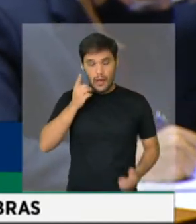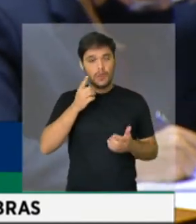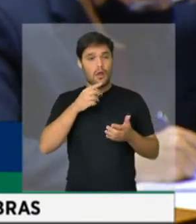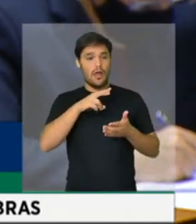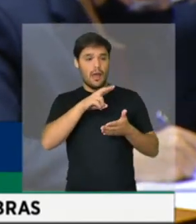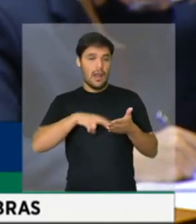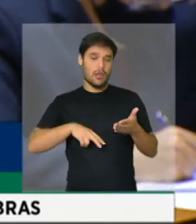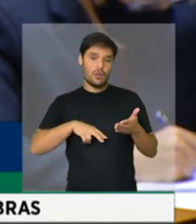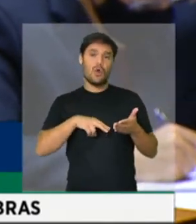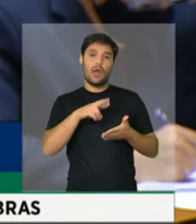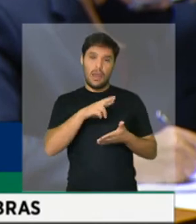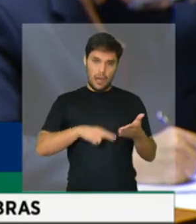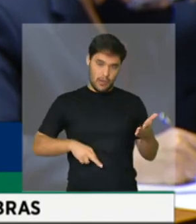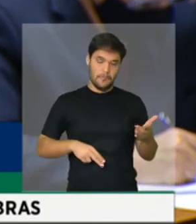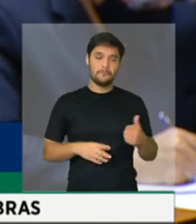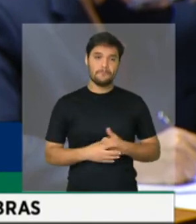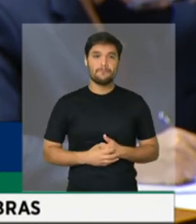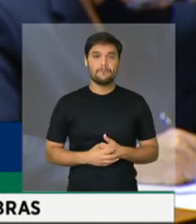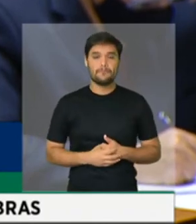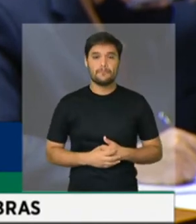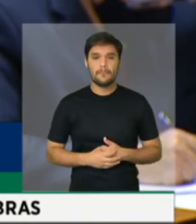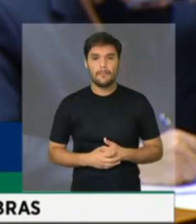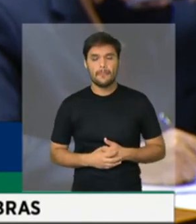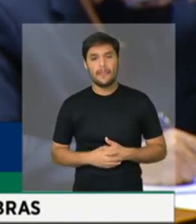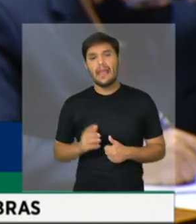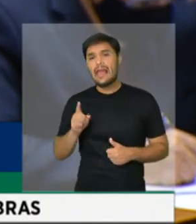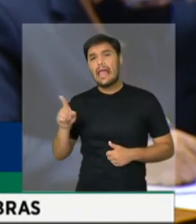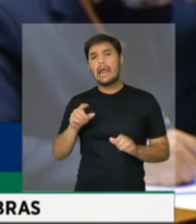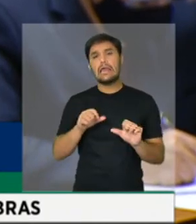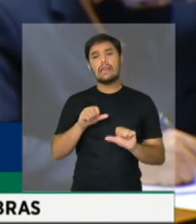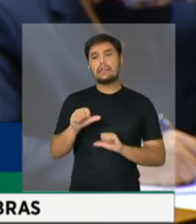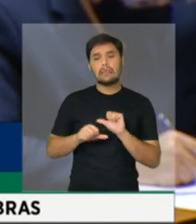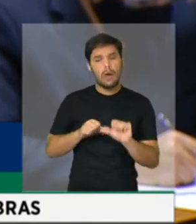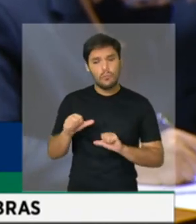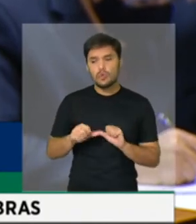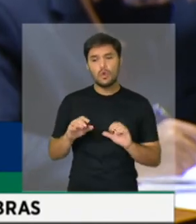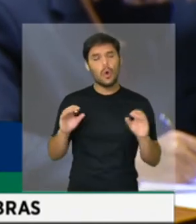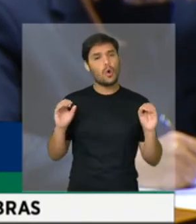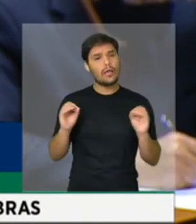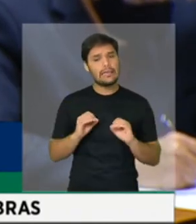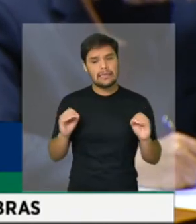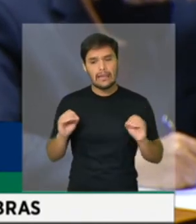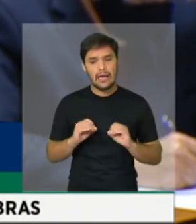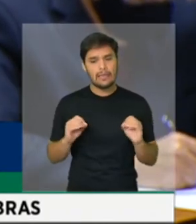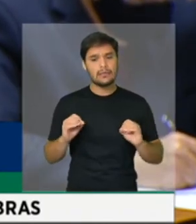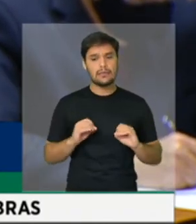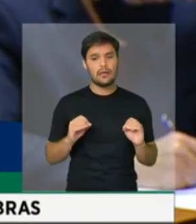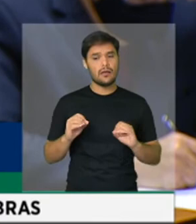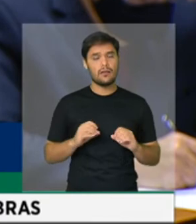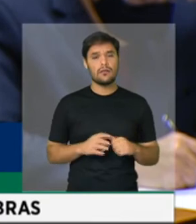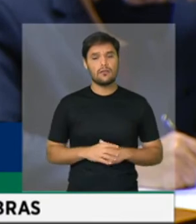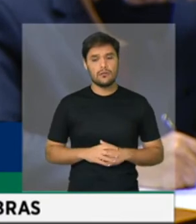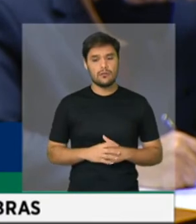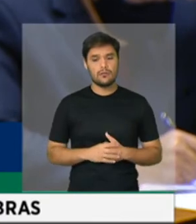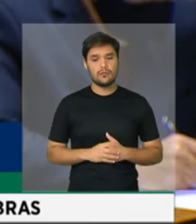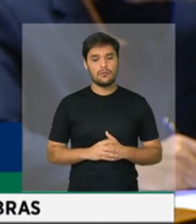DEPUTADA ROSA NEIDE ESTÁ PRESENTE? [DEPUTADO]: ISSO, OBRIGADO, PRESIDENTE. BOM, [PRESIDENTE]: DEPUTADO BOHN GASS, POR FAVOR.